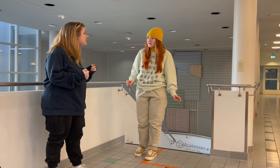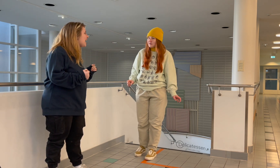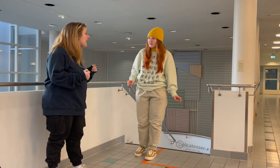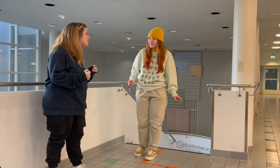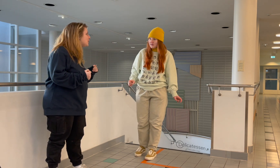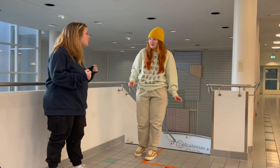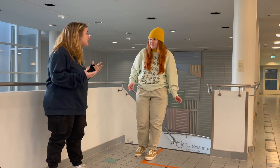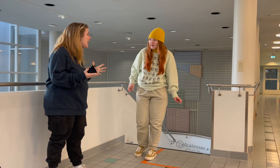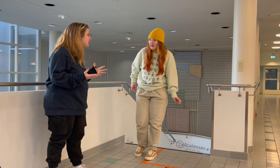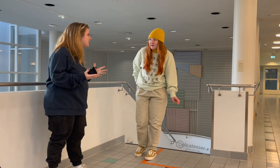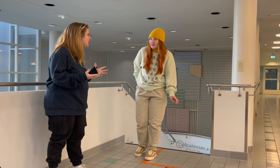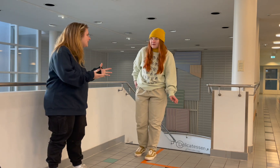KEL-LO?